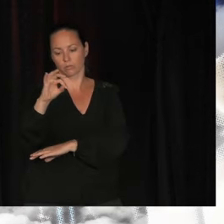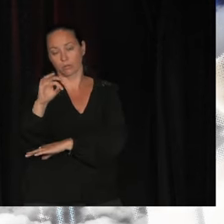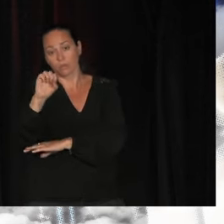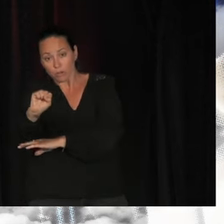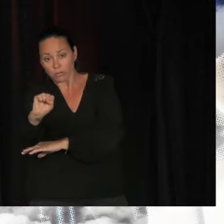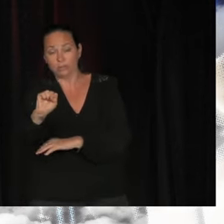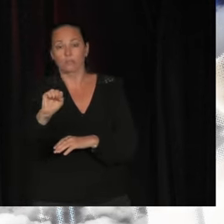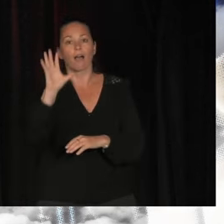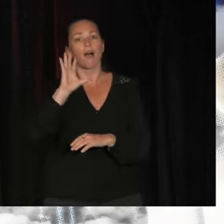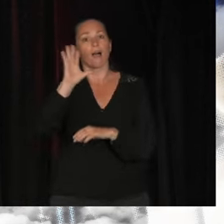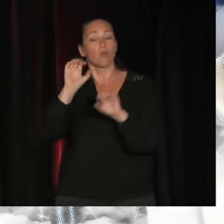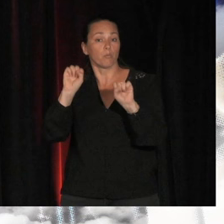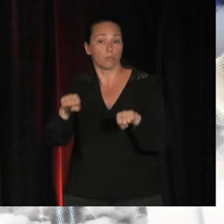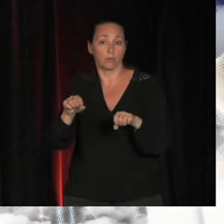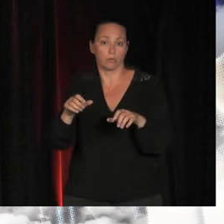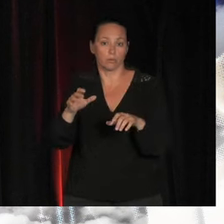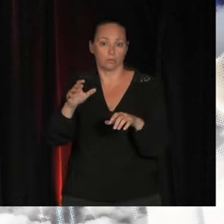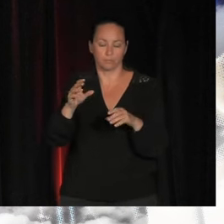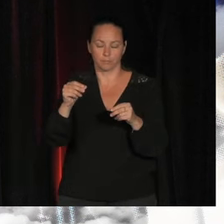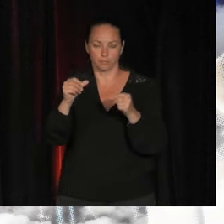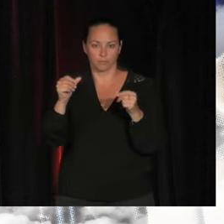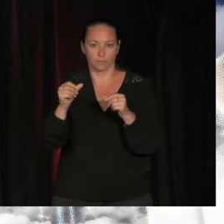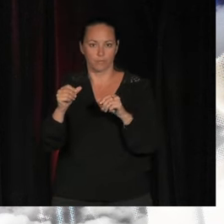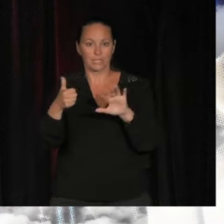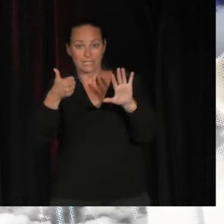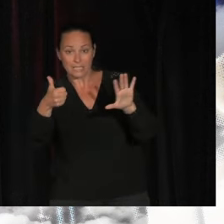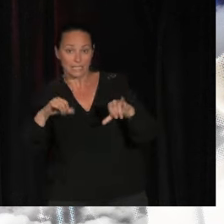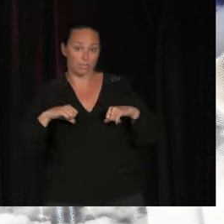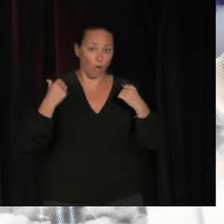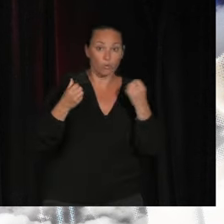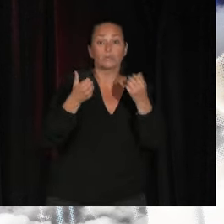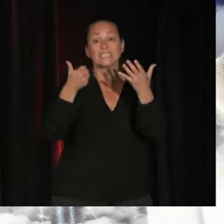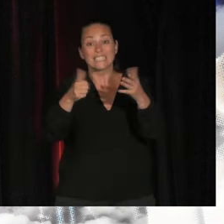on pouvait jouer six tanks ou six hills et donc là, la méta,